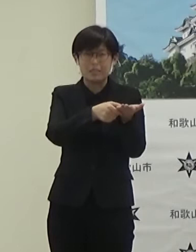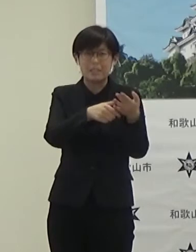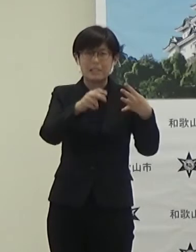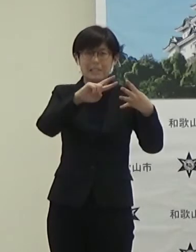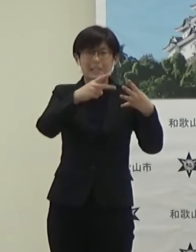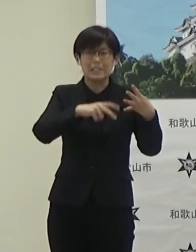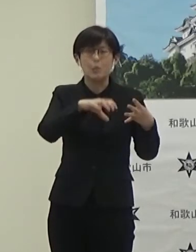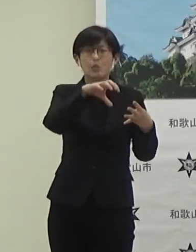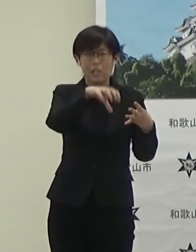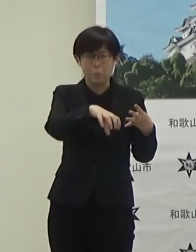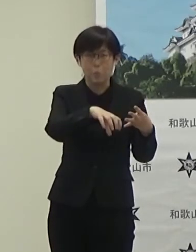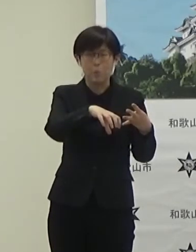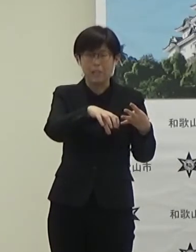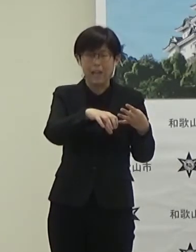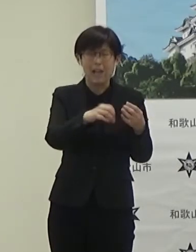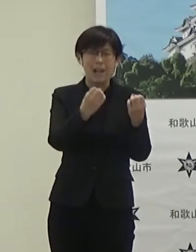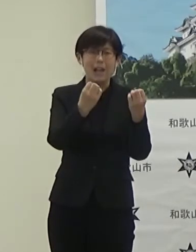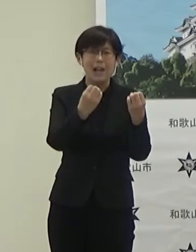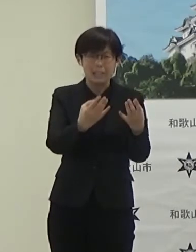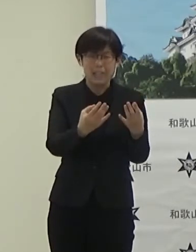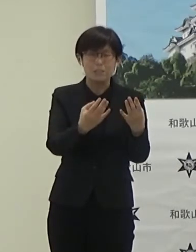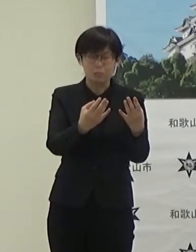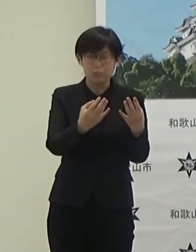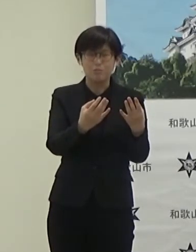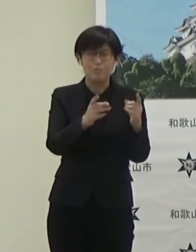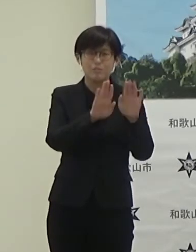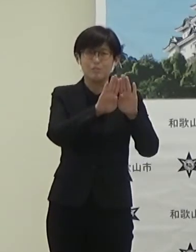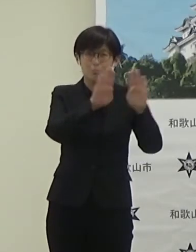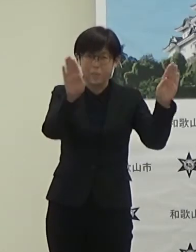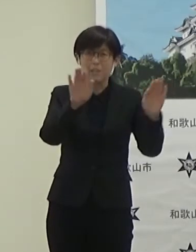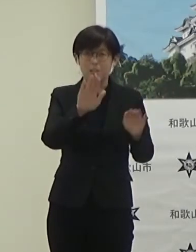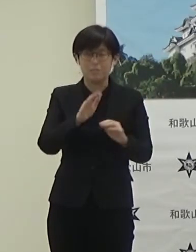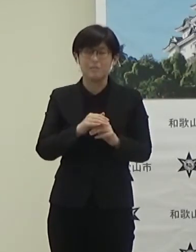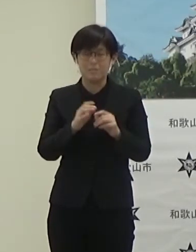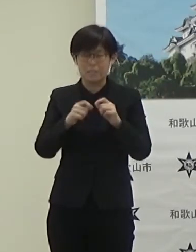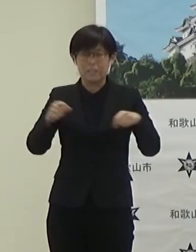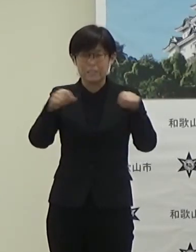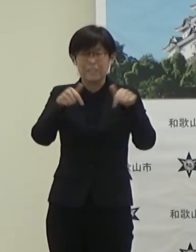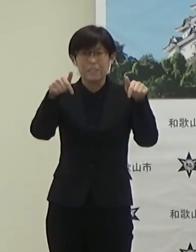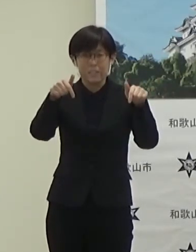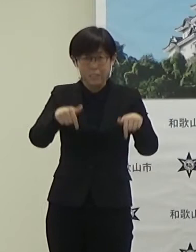できるだけもう全国から関西から来て いただきたいんですけども